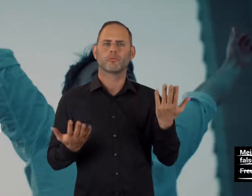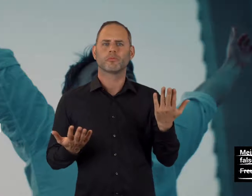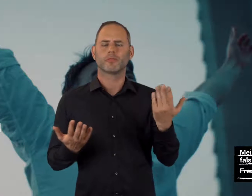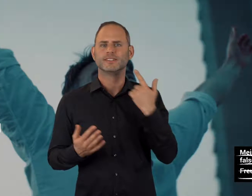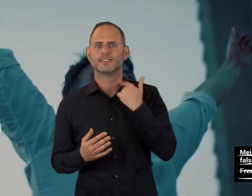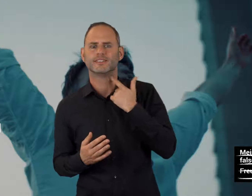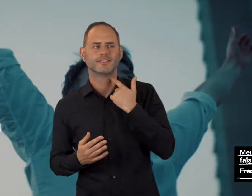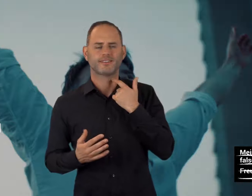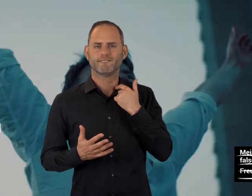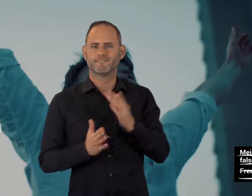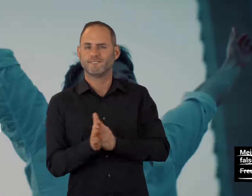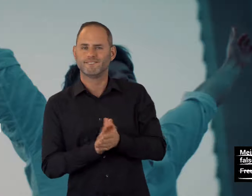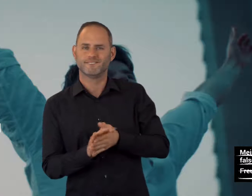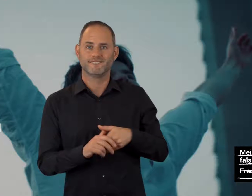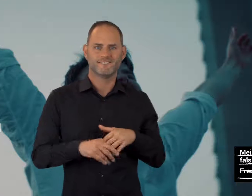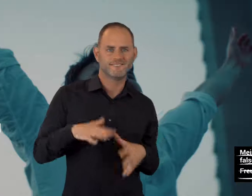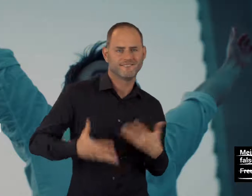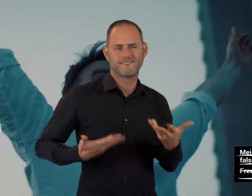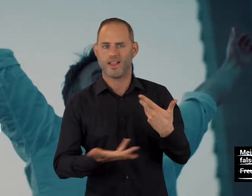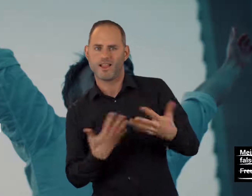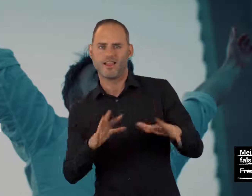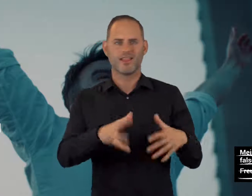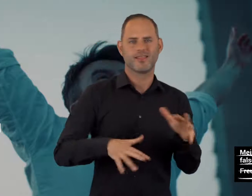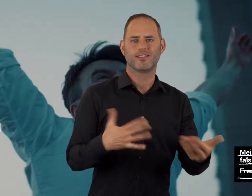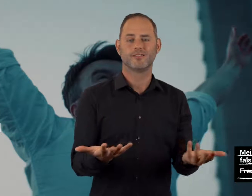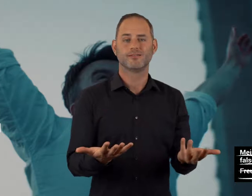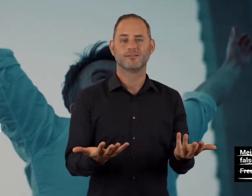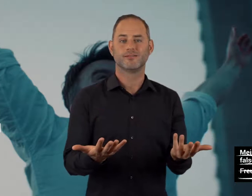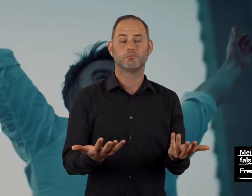das sexuelle Verlangen gesteigert.